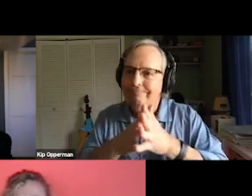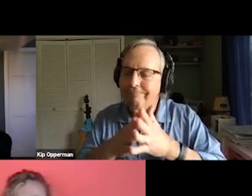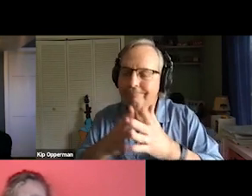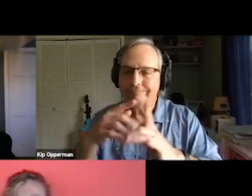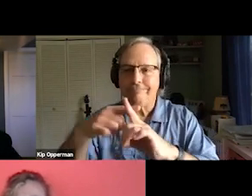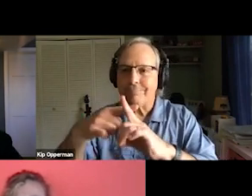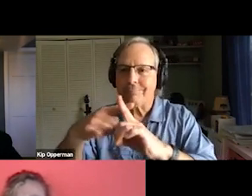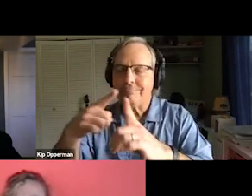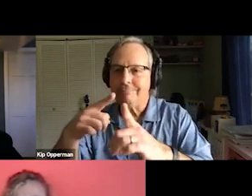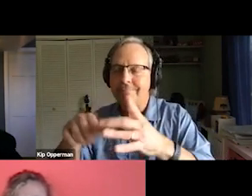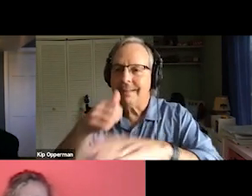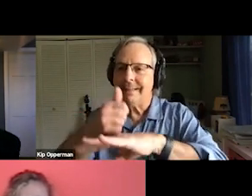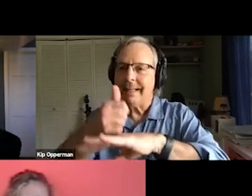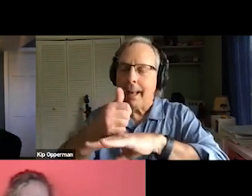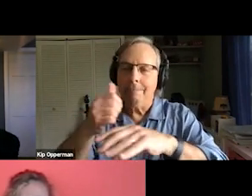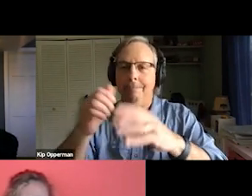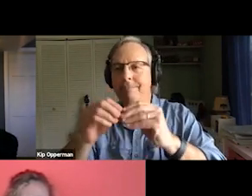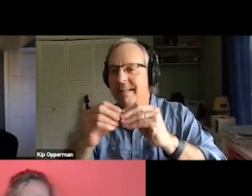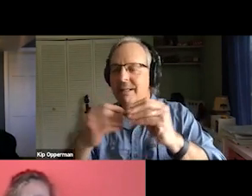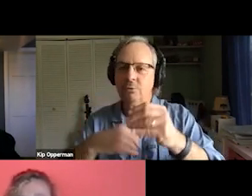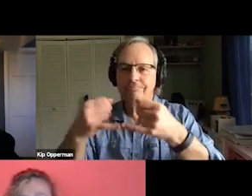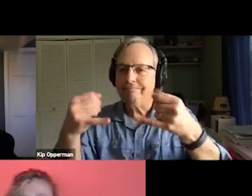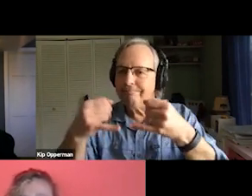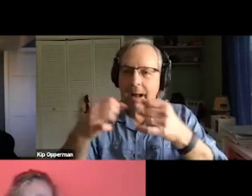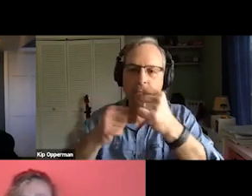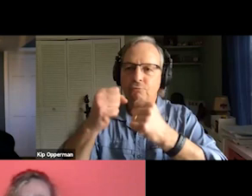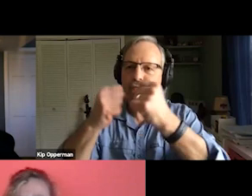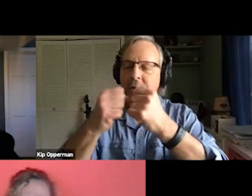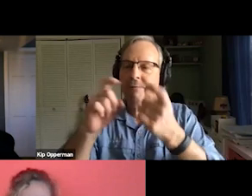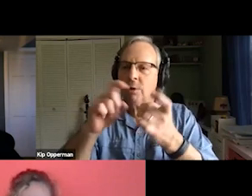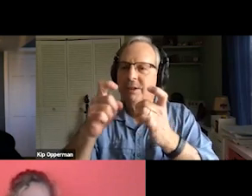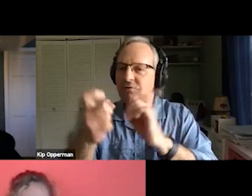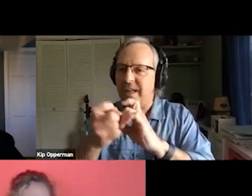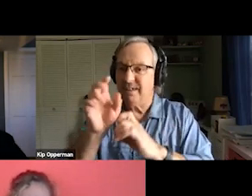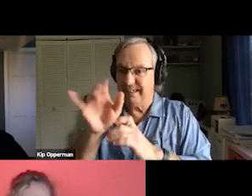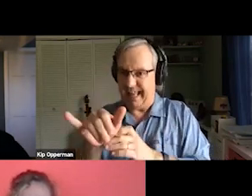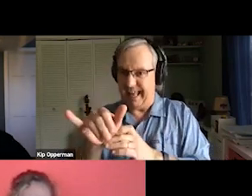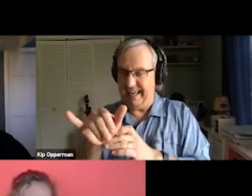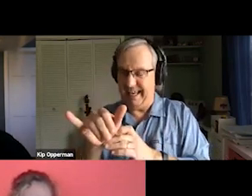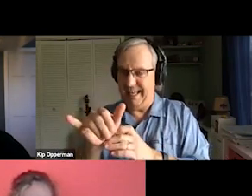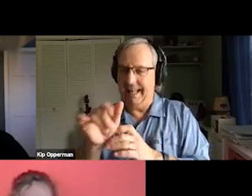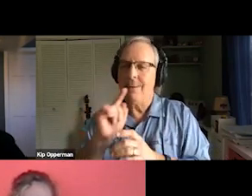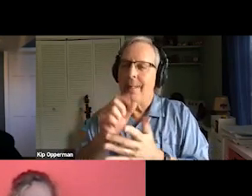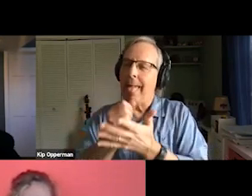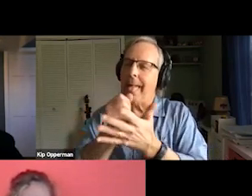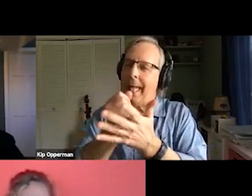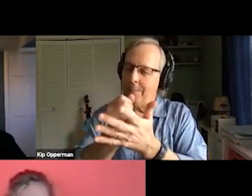para establecer estructuras o límites, o si van a hacer algún cambio, los cambios en eso realmente ayudan a personas para pivotar con ustedes.